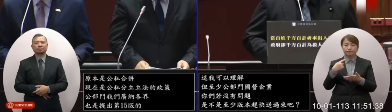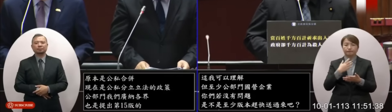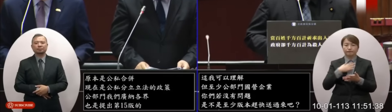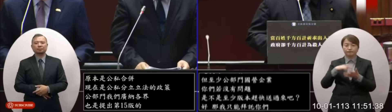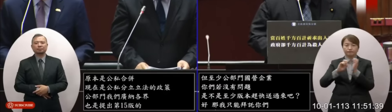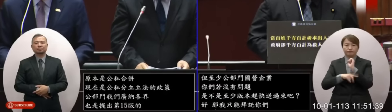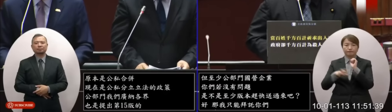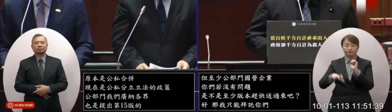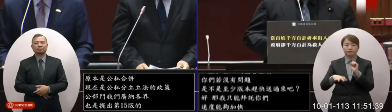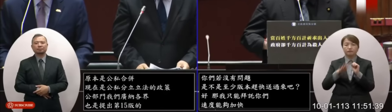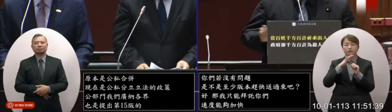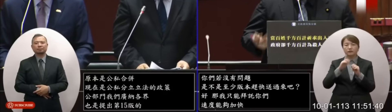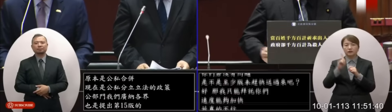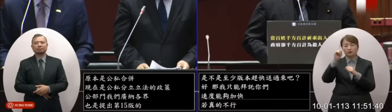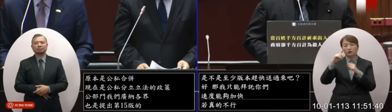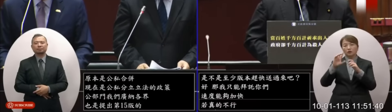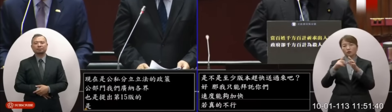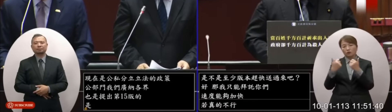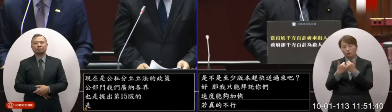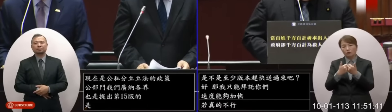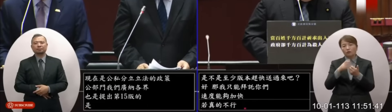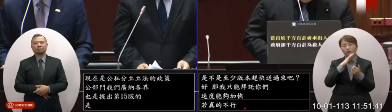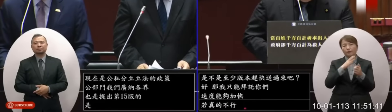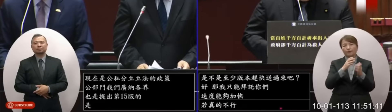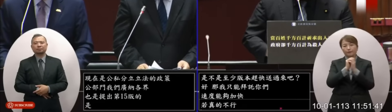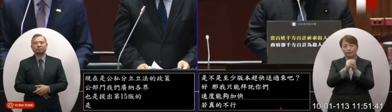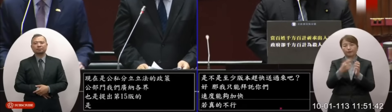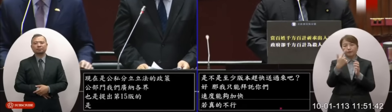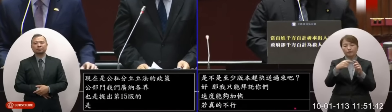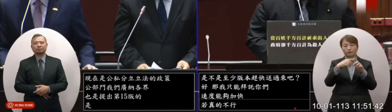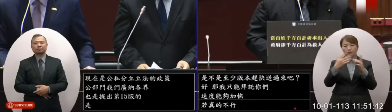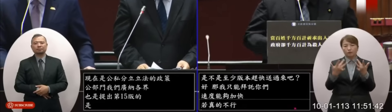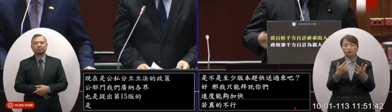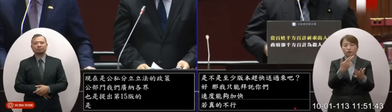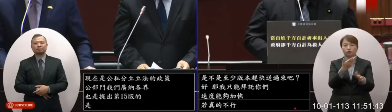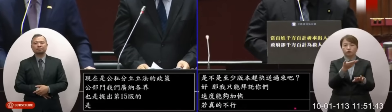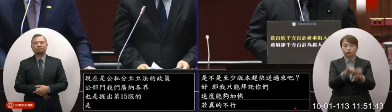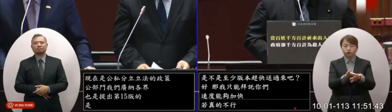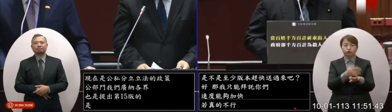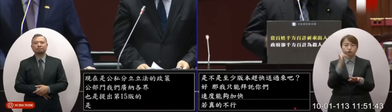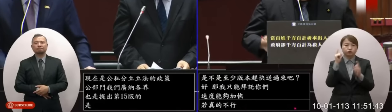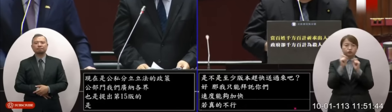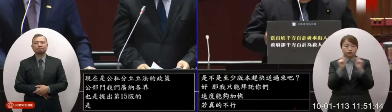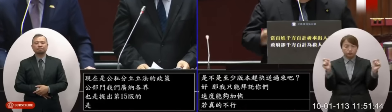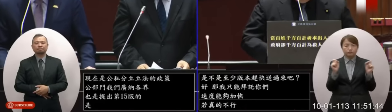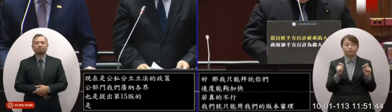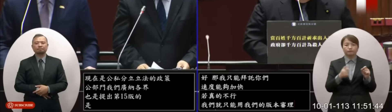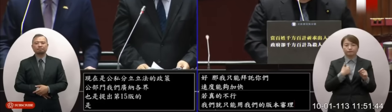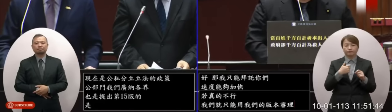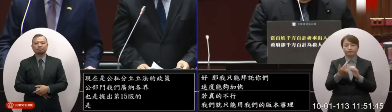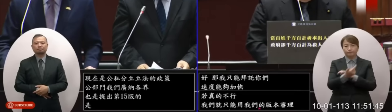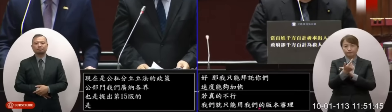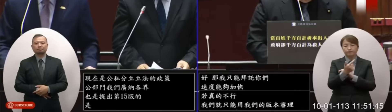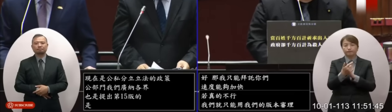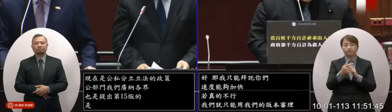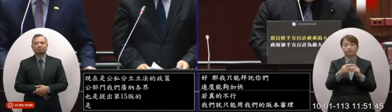因為從上個會起 我們就一直拜託你們的 而且這個法 已經躺在你們那裡躺了很久 所以真的要麻煩你們速度能夠快